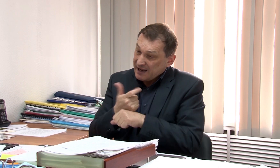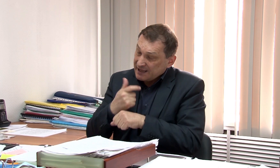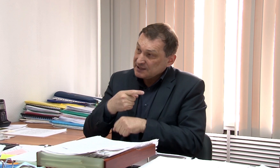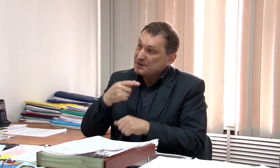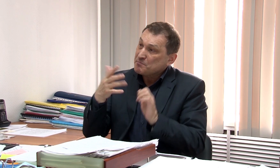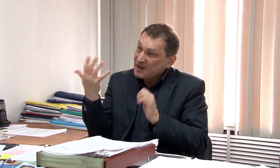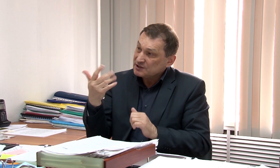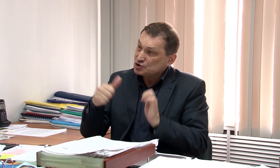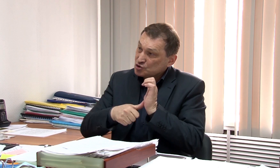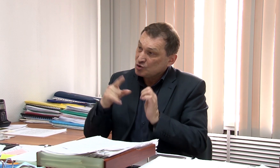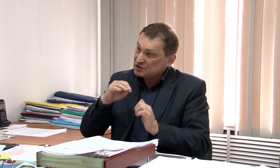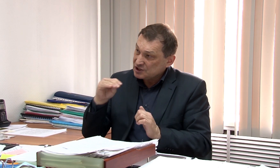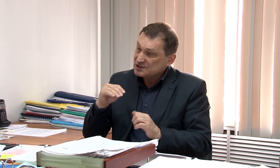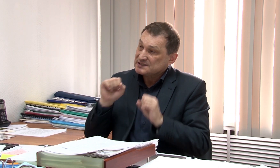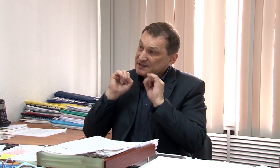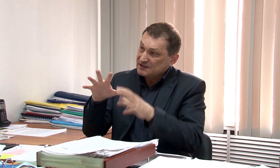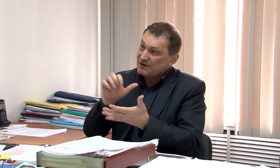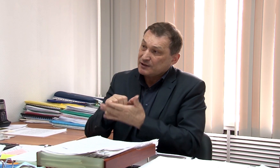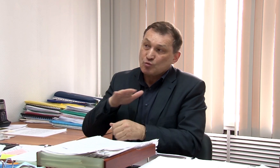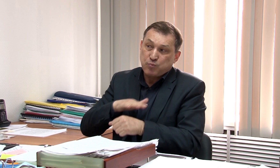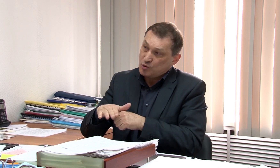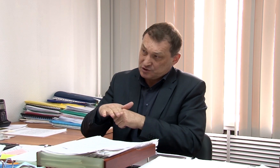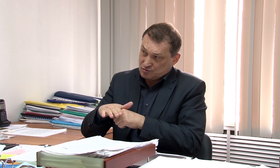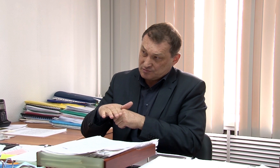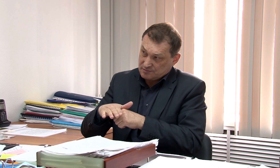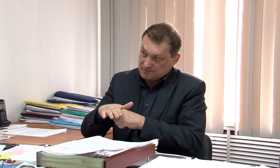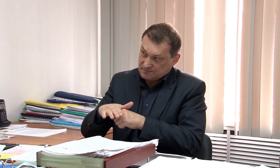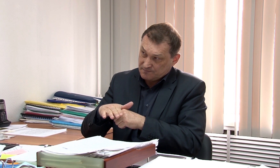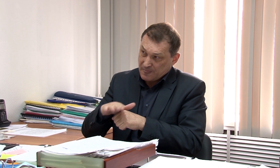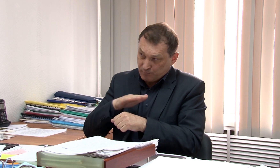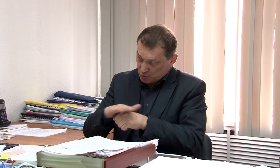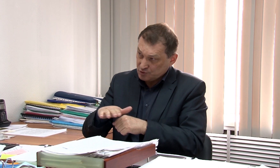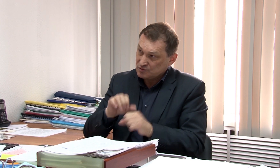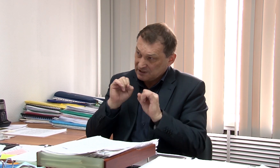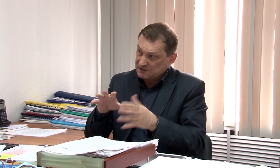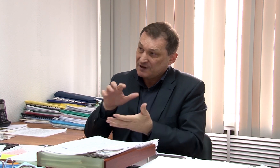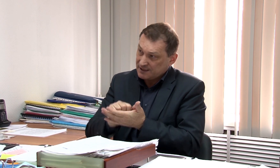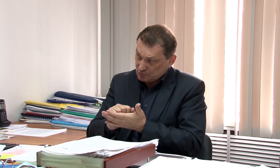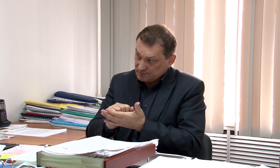Эти пятый и шестой этажи сданы в аренду полностью. Полностью сданы в аренду.